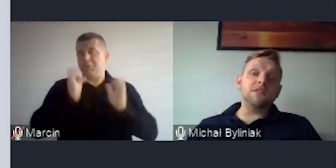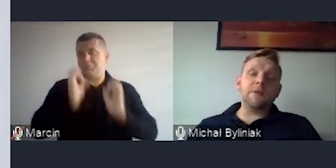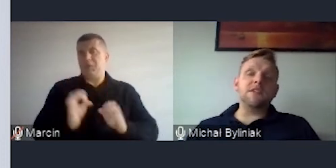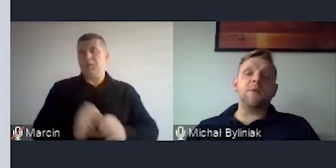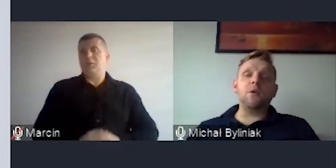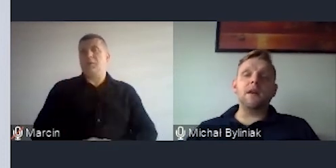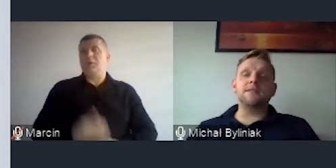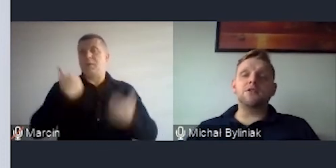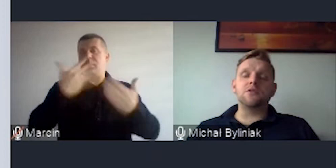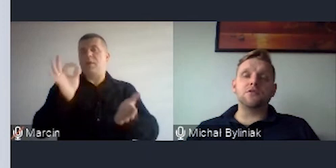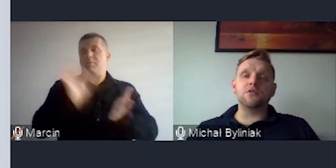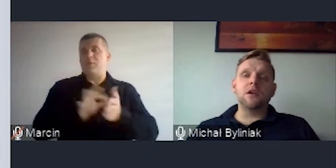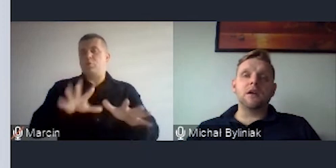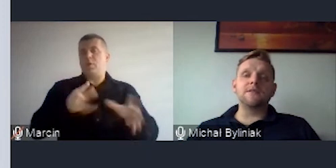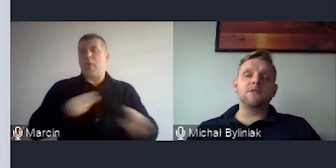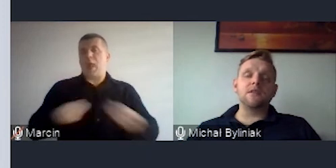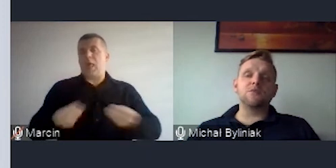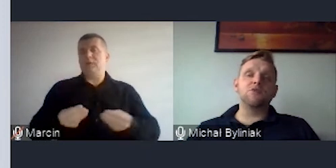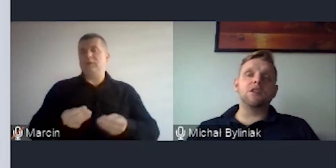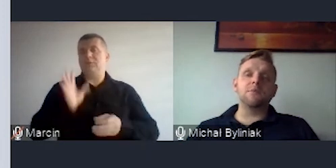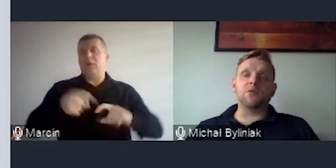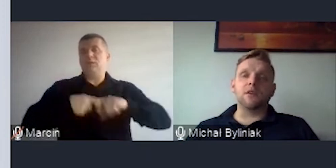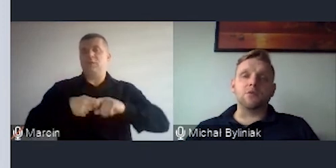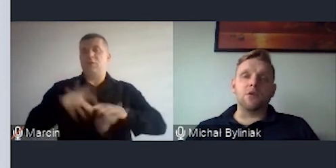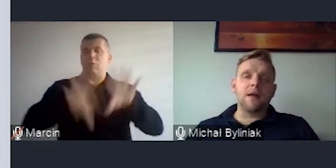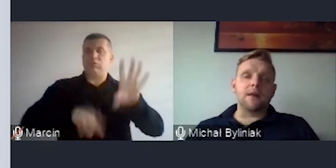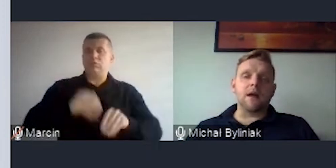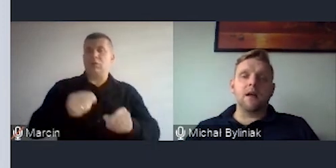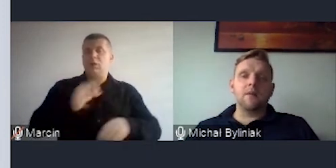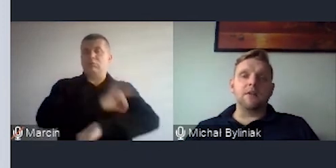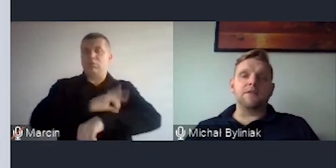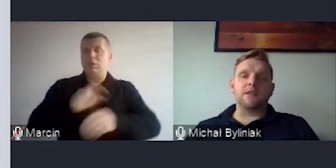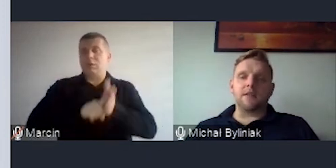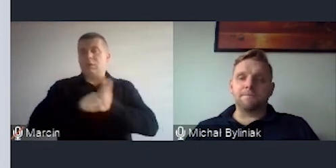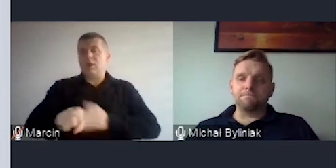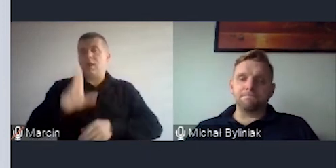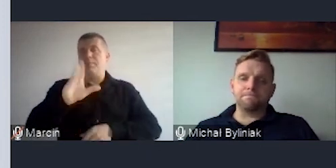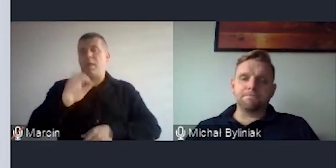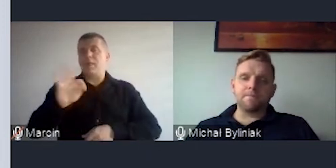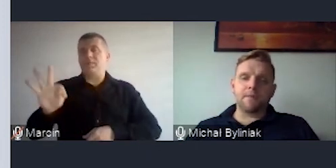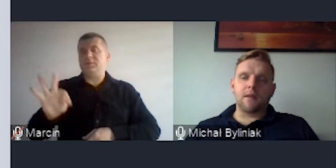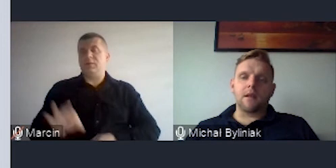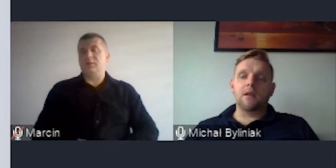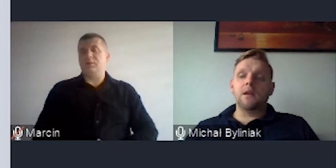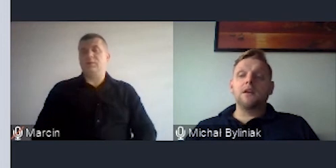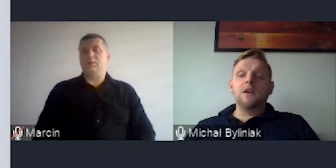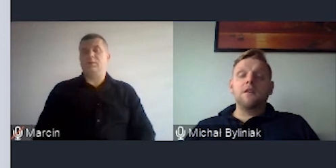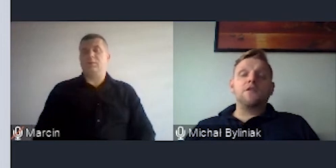No i zapewnia sporą elastyczną związaną z budżetem projektu dla beneficjenta.